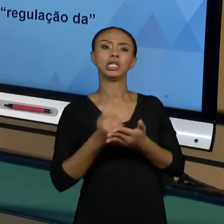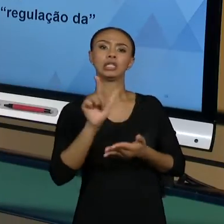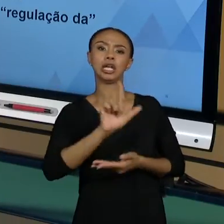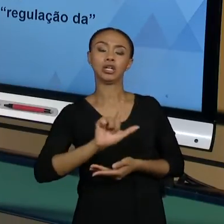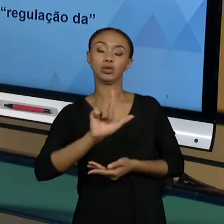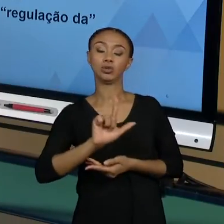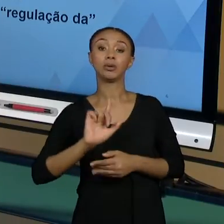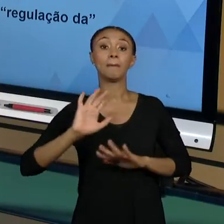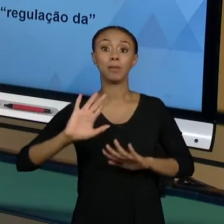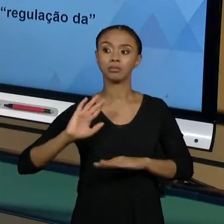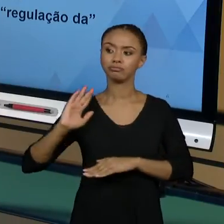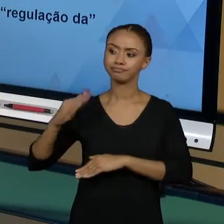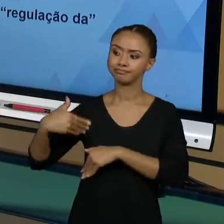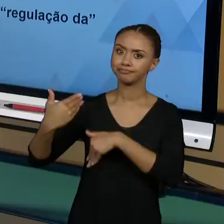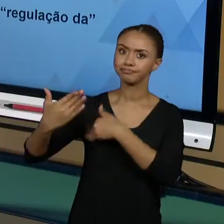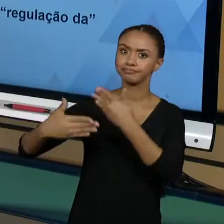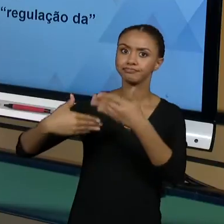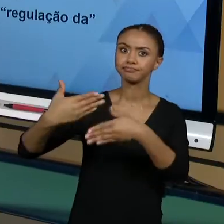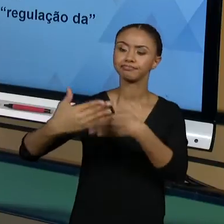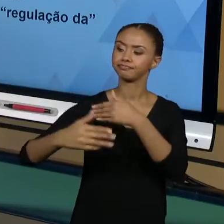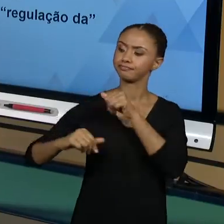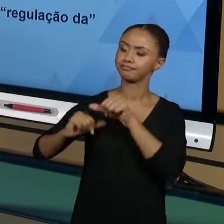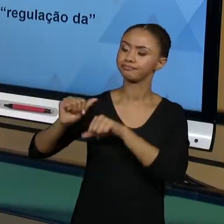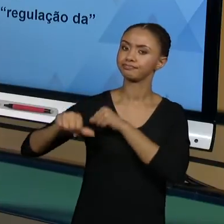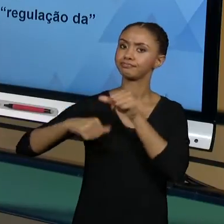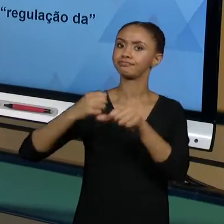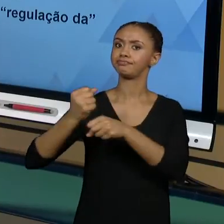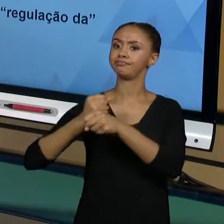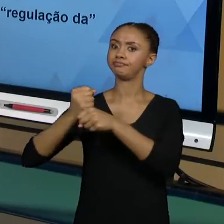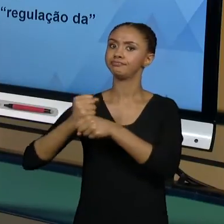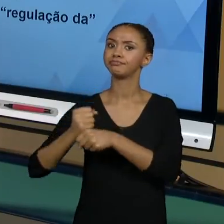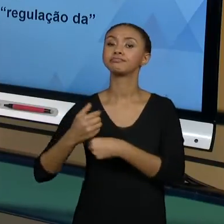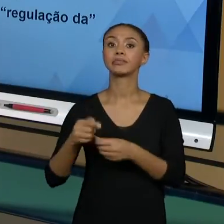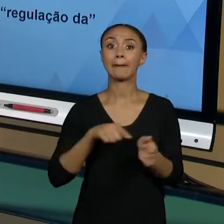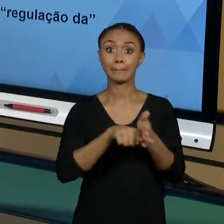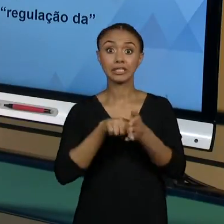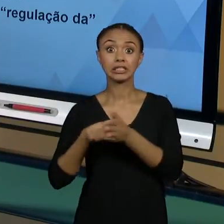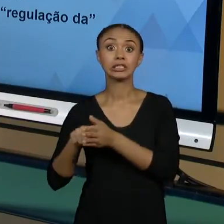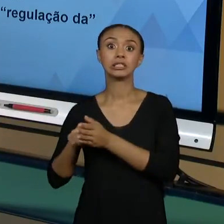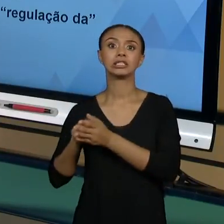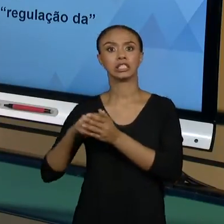COM A REALIZAÇÃO DE OUTROS ESTUDOS, OS ESTUDOS CULTURAIS VÃO SER UM REFERENCIAL IMPORTANTE PARA